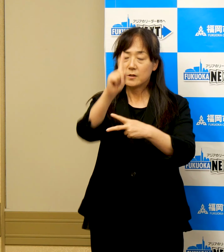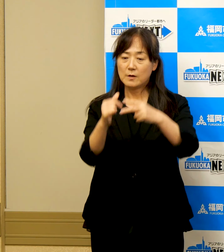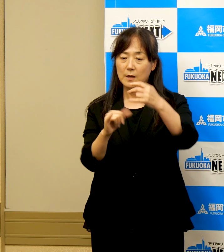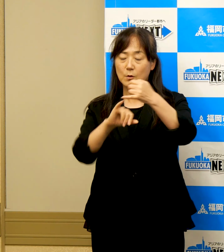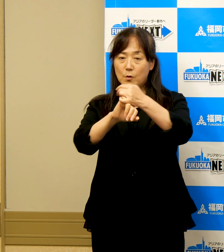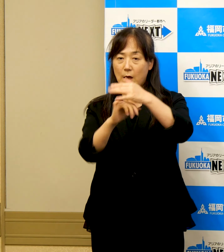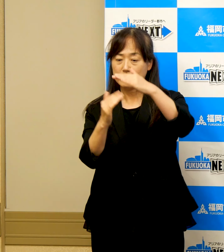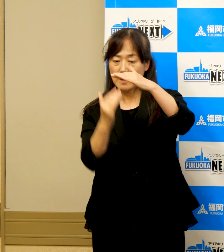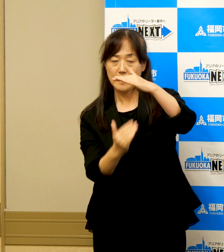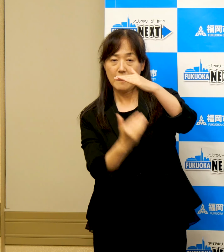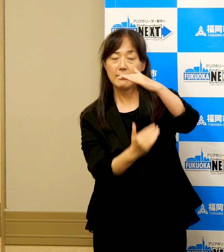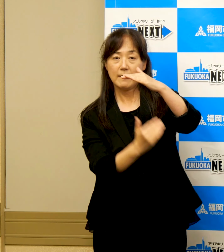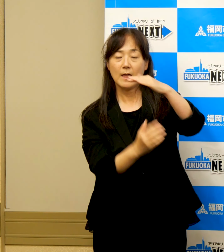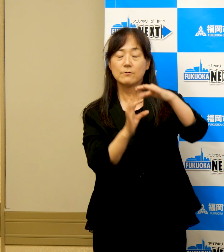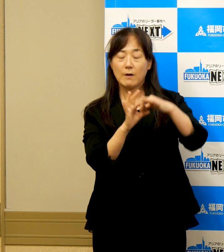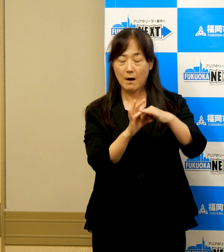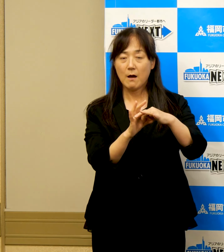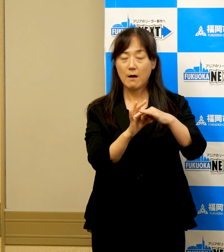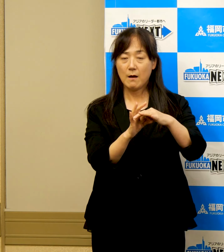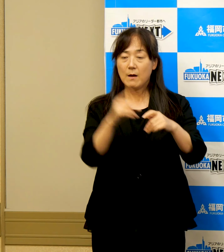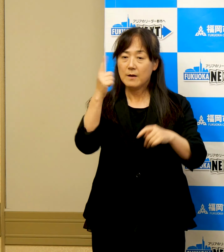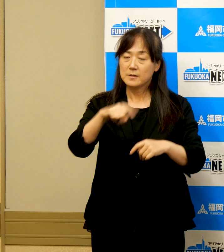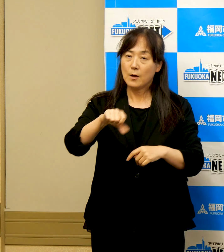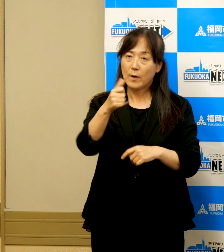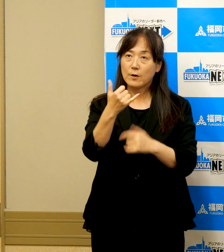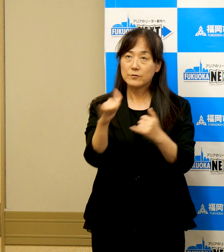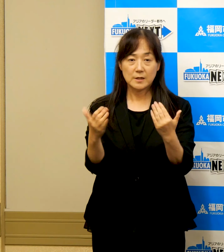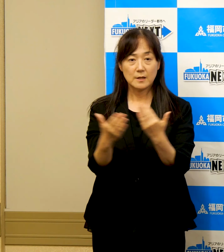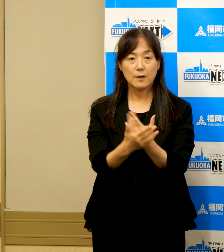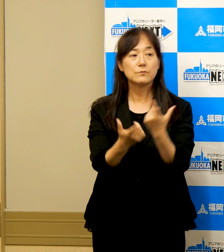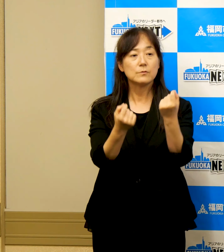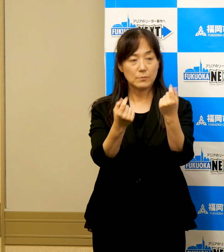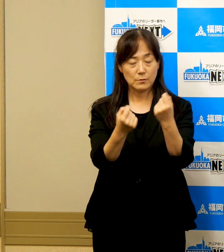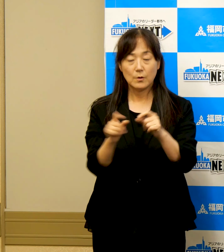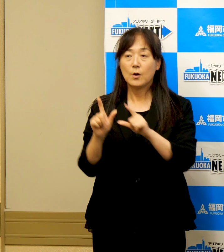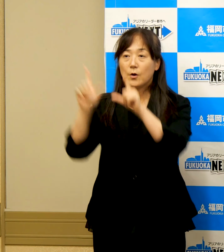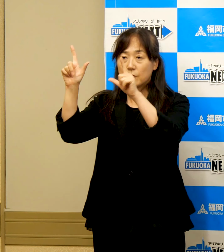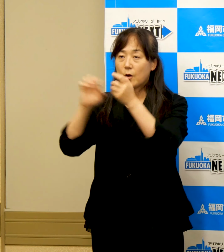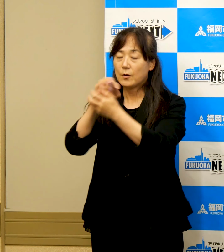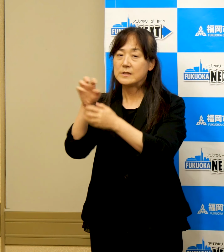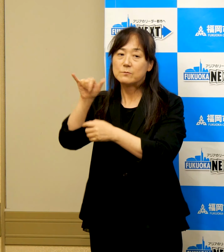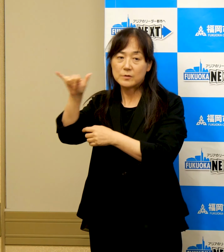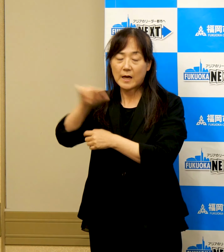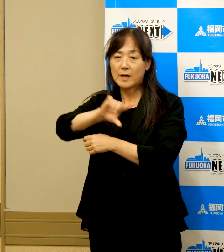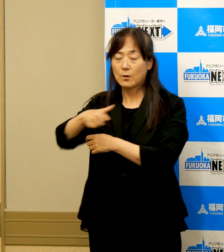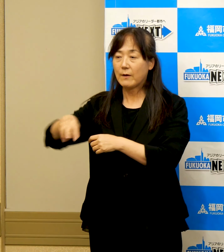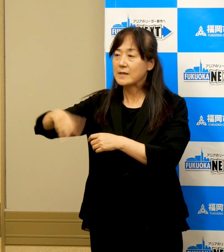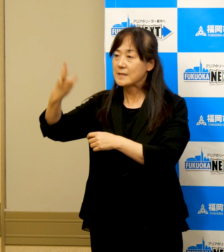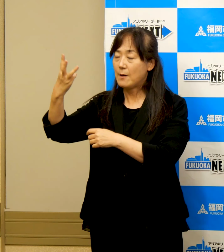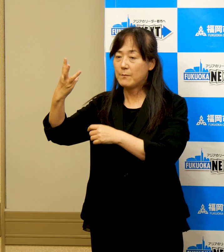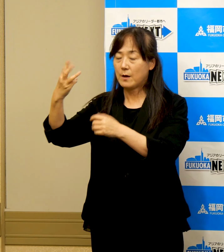ということは単純にいって 1,500ということですよね 東京渋谷では300の枠をあけて